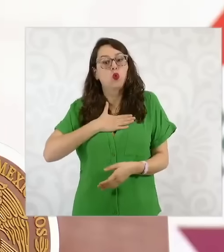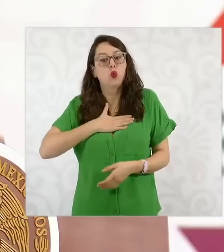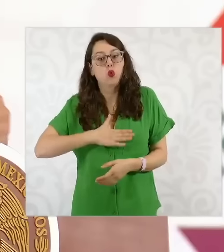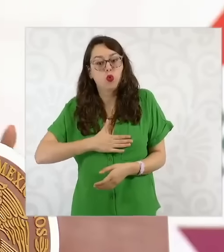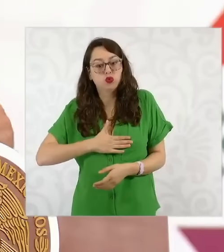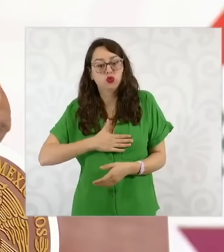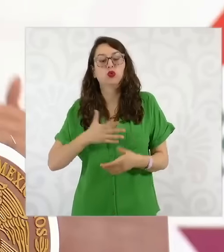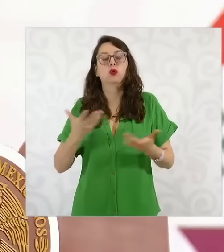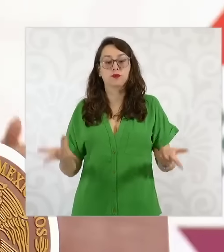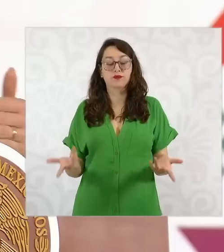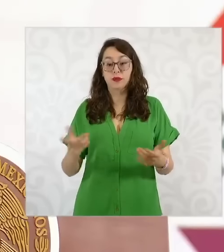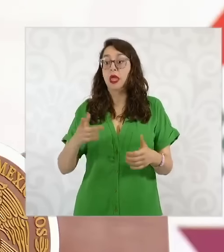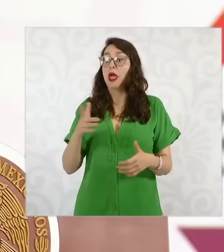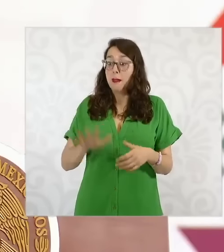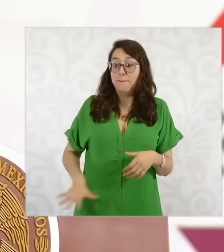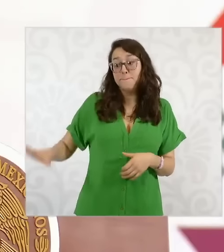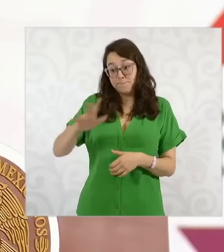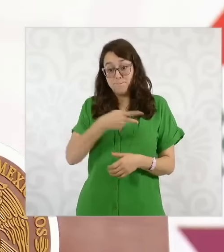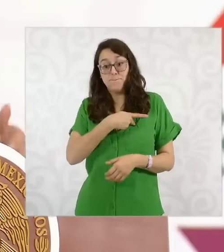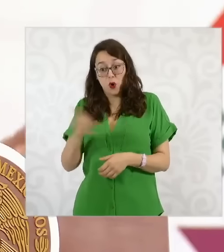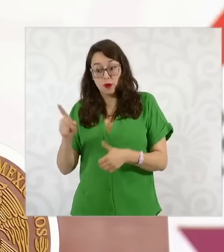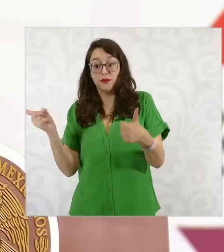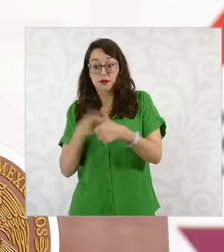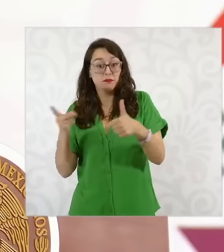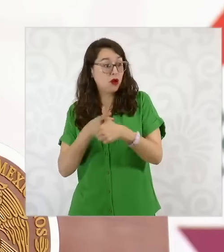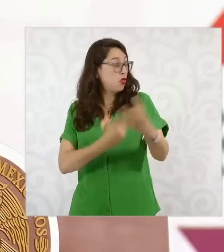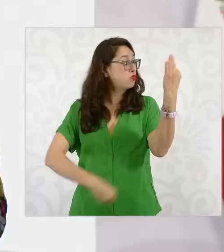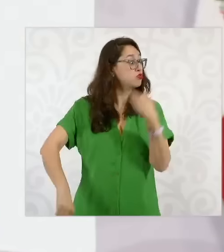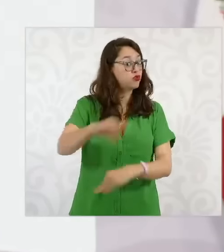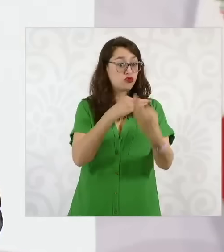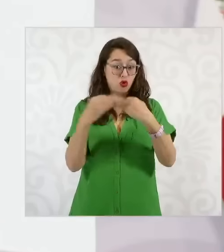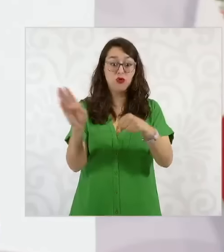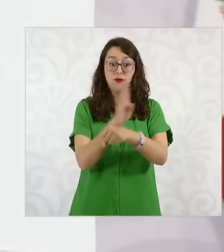Cuando hablamos de por el bien de todos, primero los pobres, es eso. Es distribuir